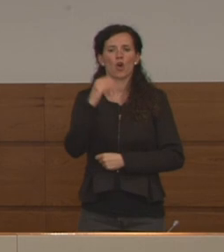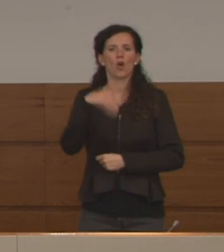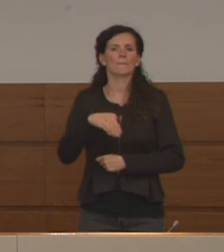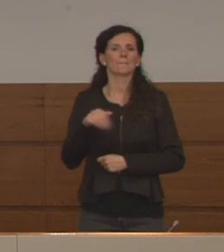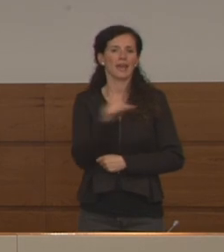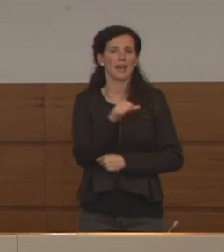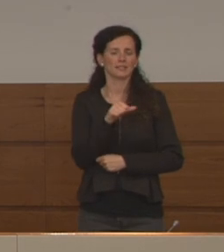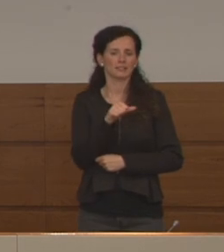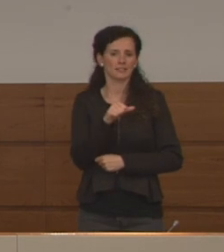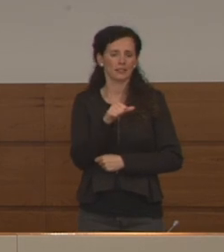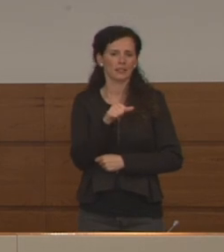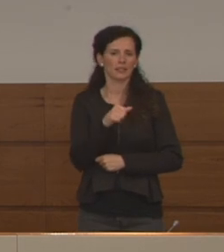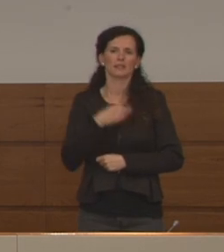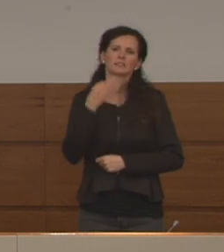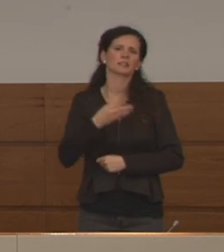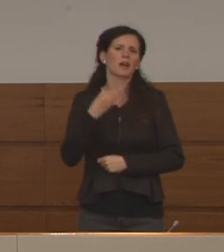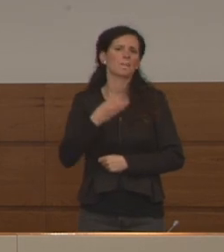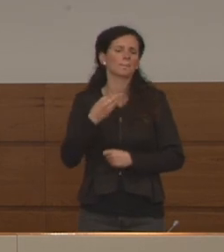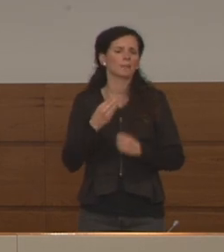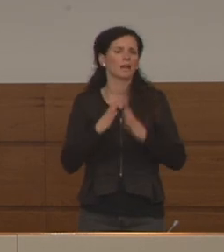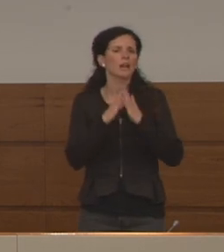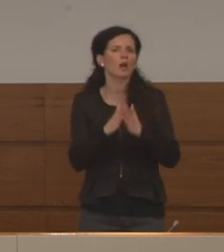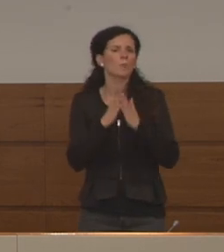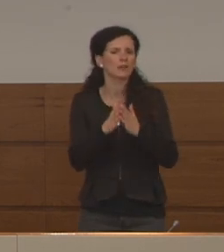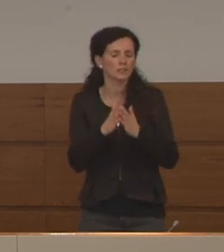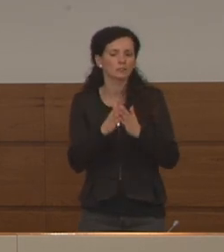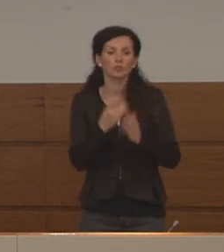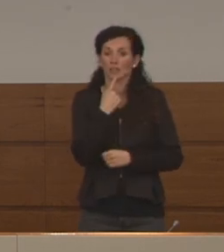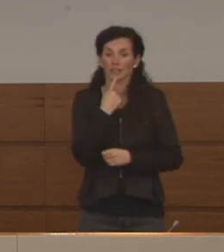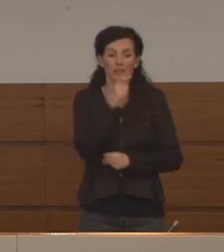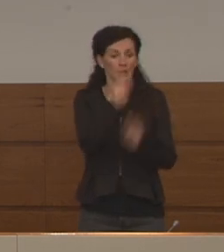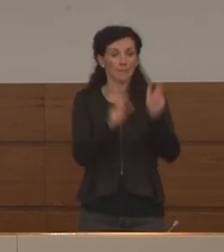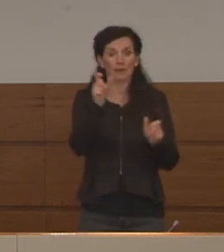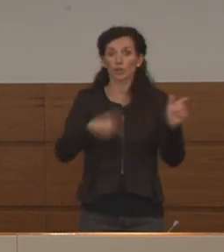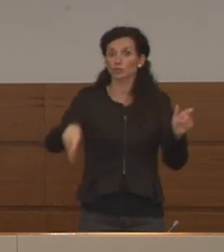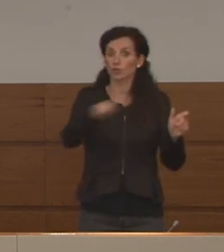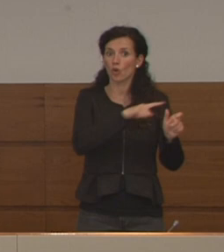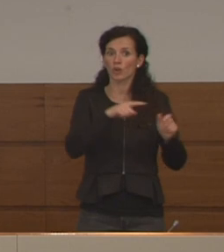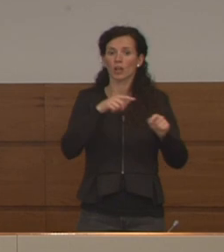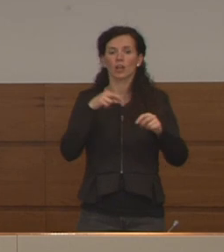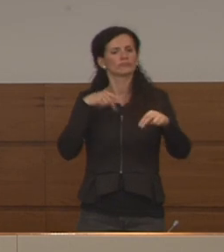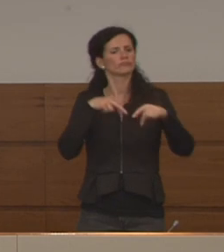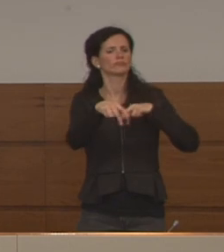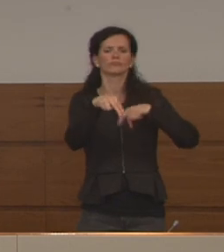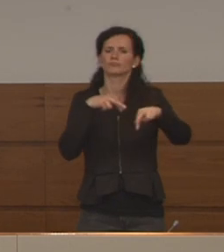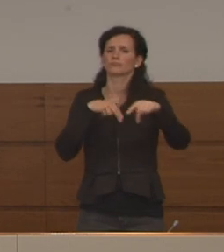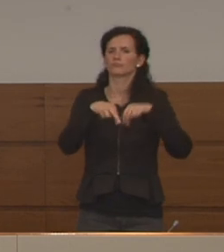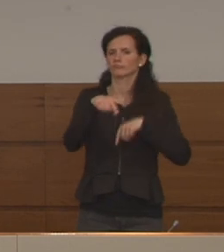per quanto riguarda le persone che camminano per strada e che non hanno